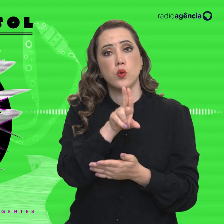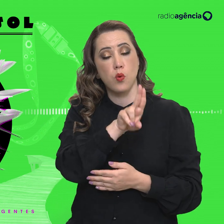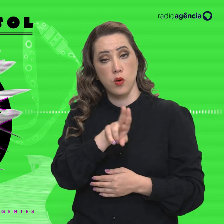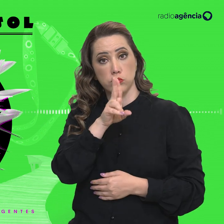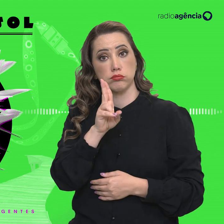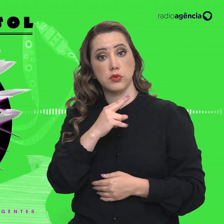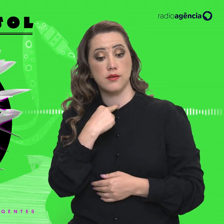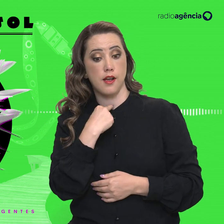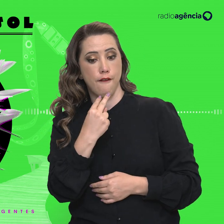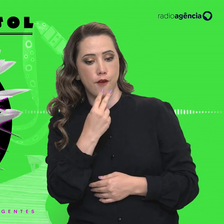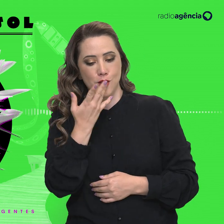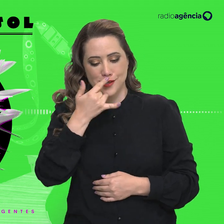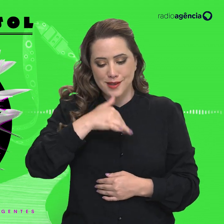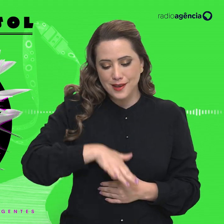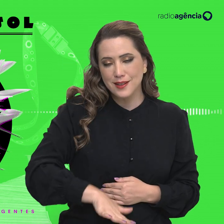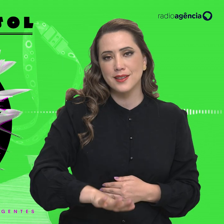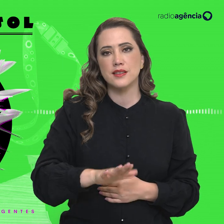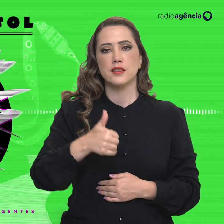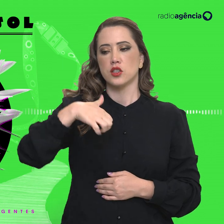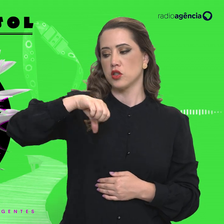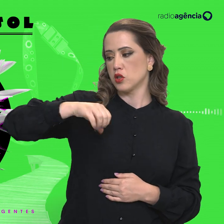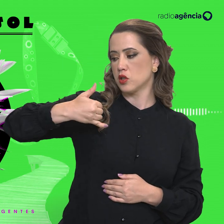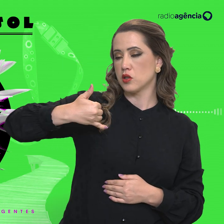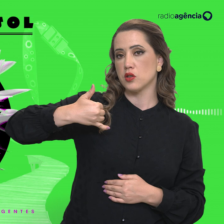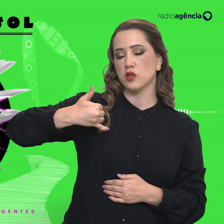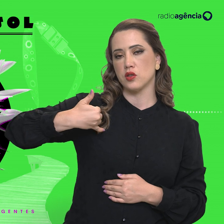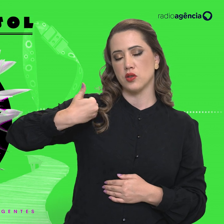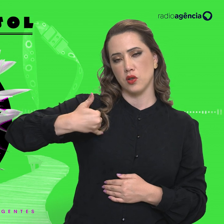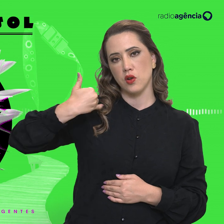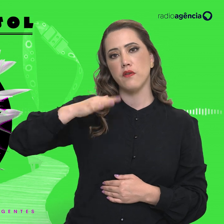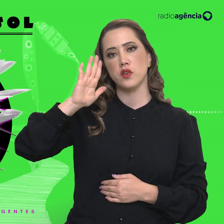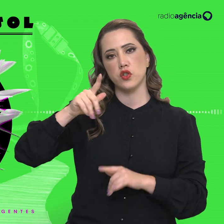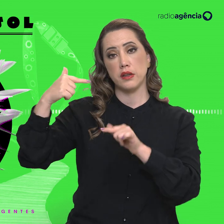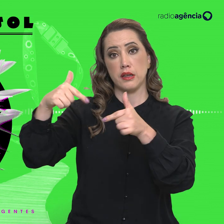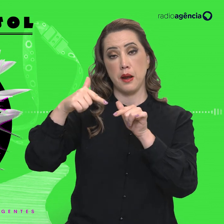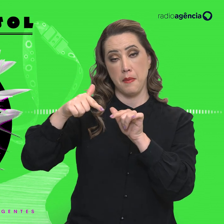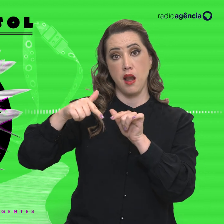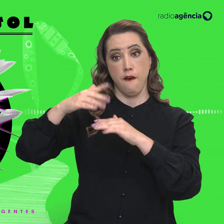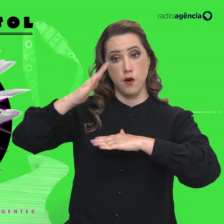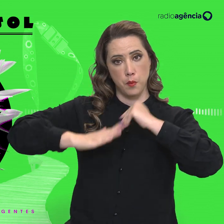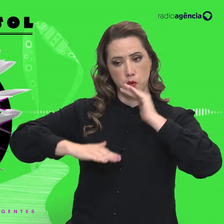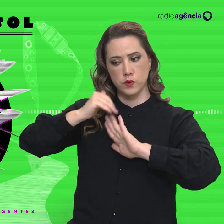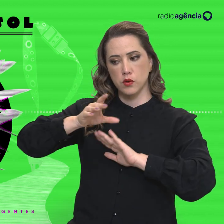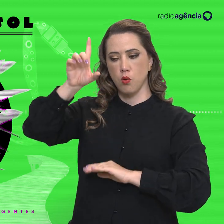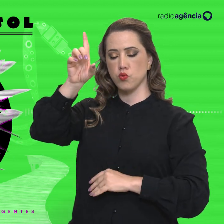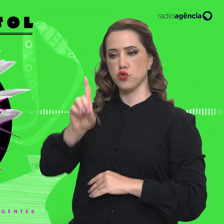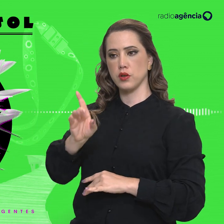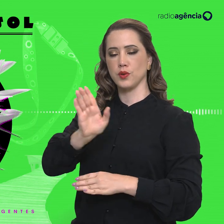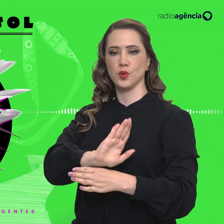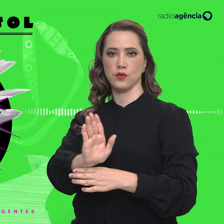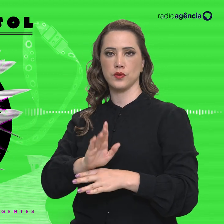Aos 19 anos, Pedro já trabalhava profissionalmente como diretor. [mudando o canal da tv] 🎶 [Voz brasileira do Nasa Yuzaka em Tonikawa] …desse jeito eu não vou ter problema com a prova. [mudando o canal da tv] 🎶